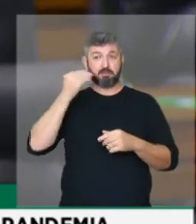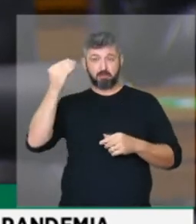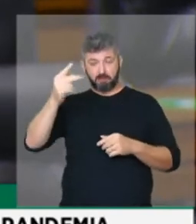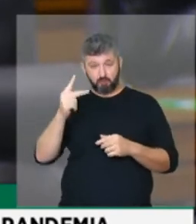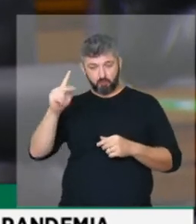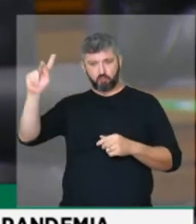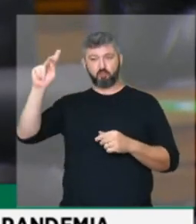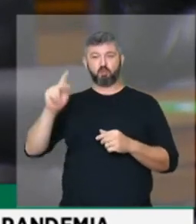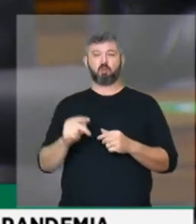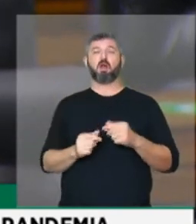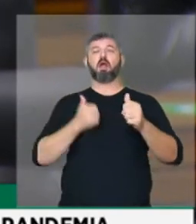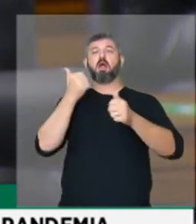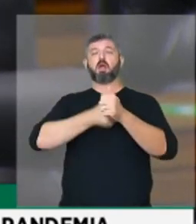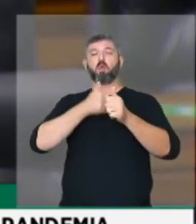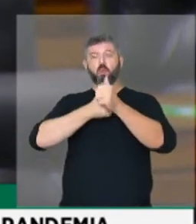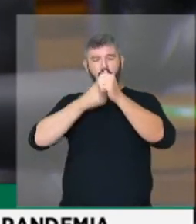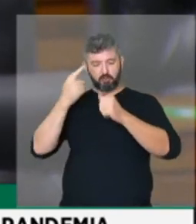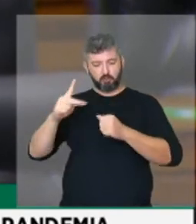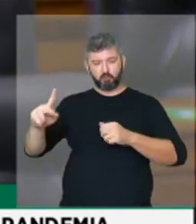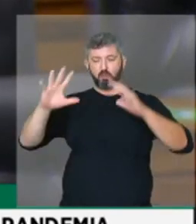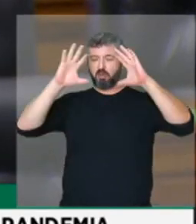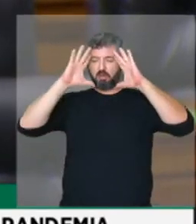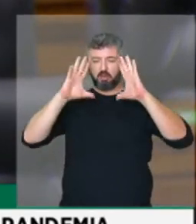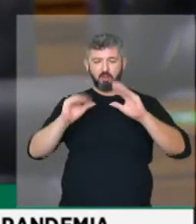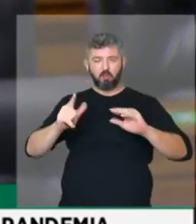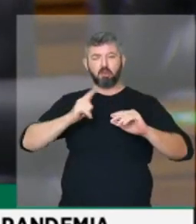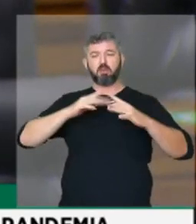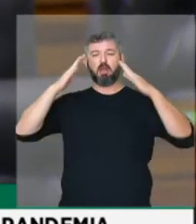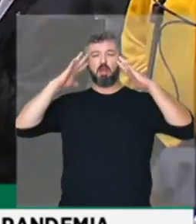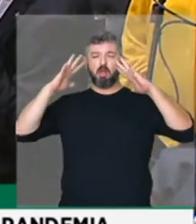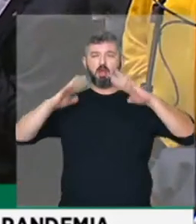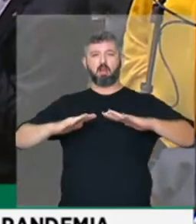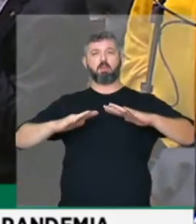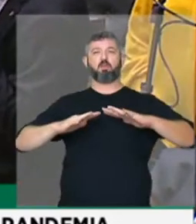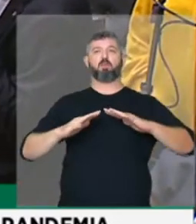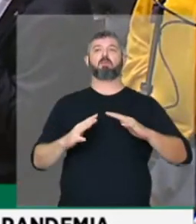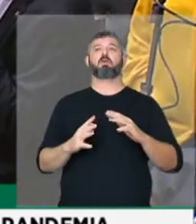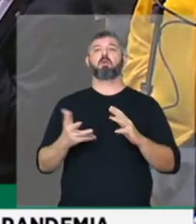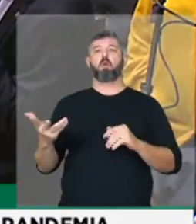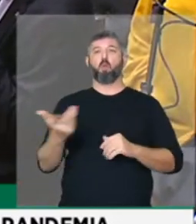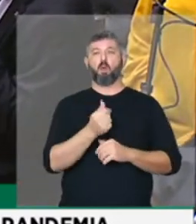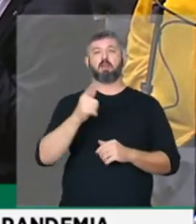FRENTE. PELA SUA EXPERIÊNCIA, PELA SUA LUTA, PELA SUA TRANQUILIDADE E EQUILÍBRIO POR TODAS AS QUALIDADES QUE V.EXA. TEM... NÓS VAMOS